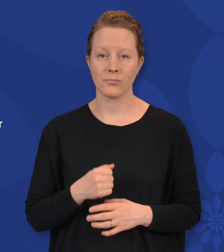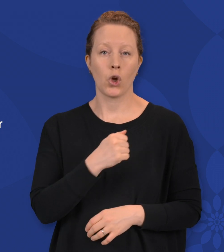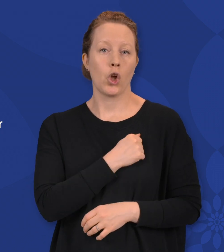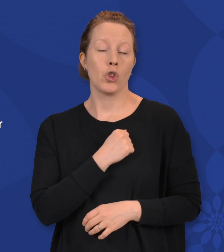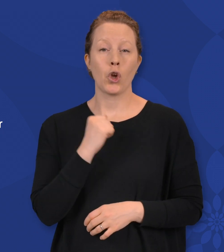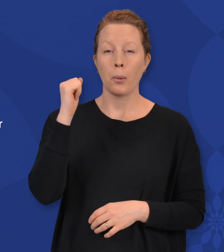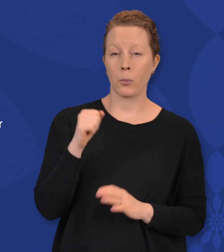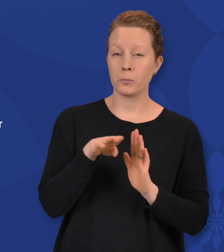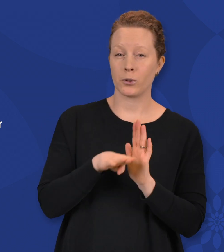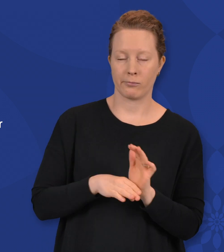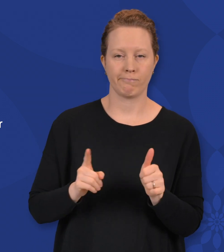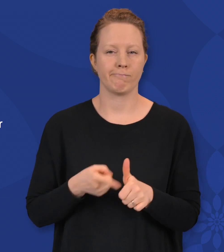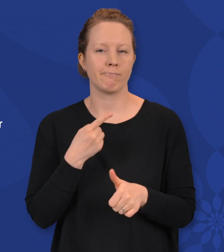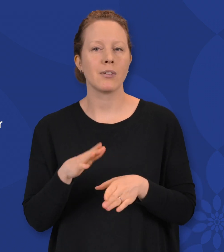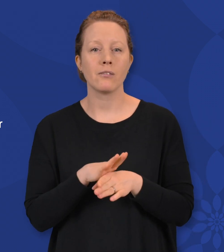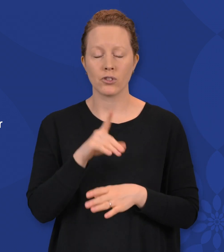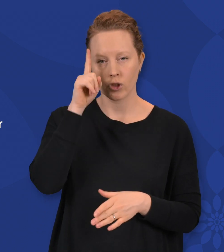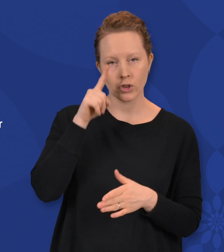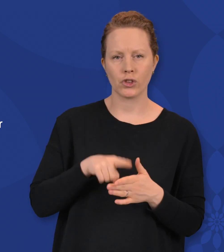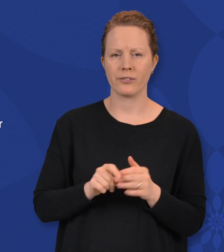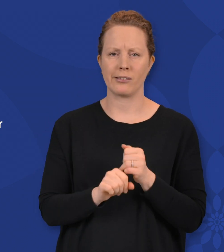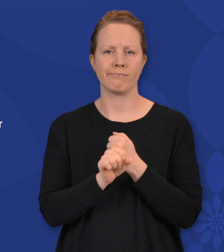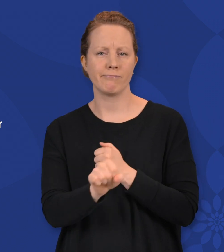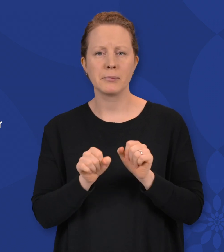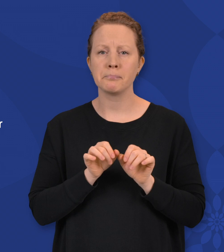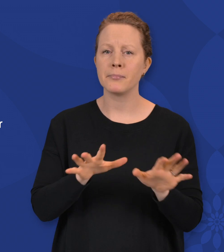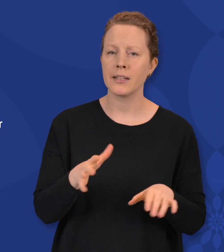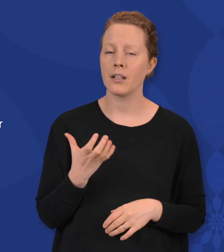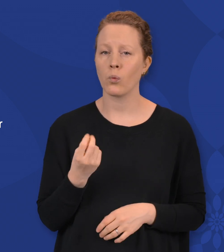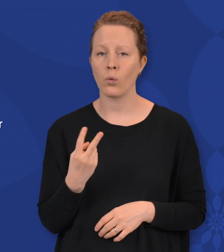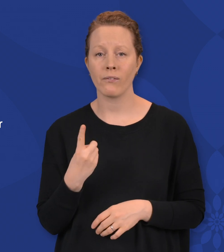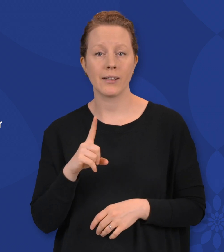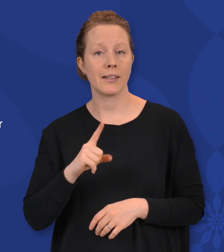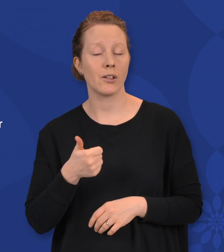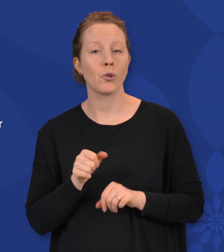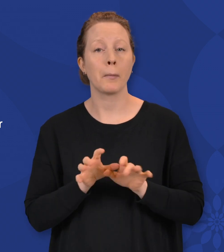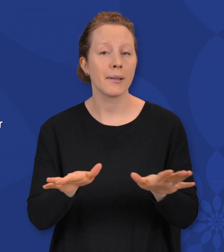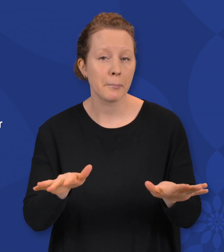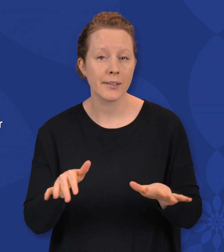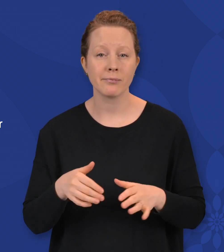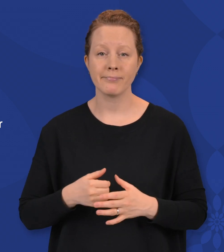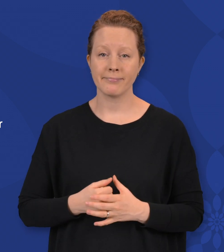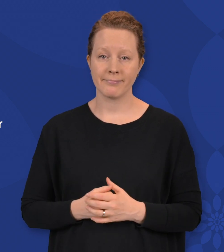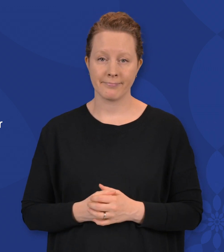Nödbromsmekanism tas i bruk för att bromsa upp spridningen av covid-19-epidemin.